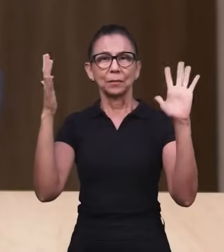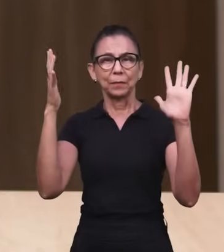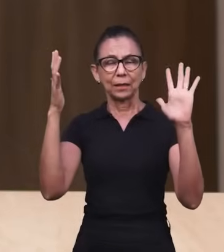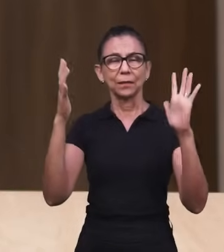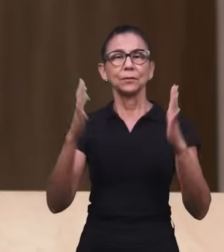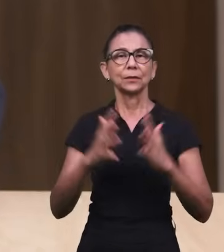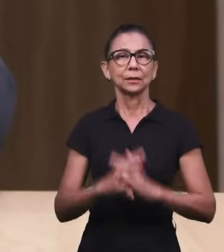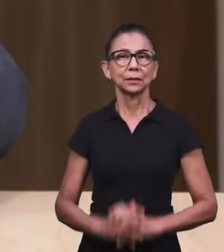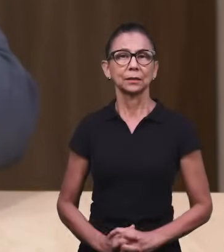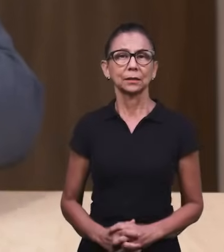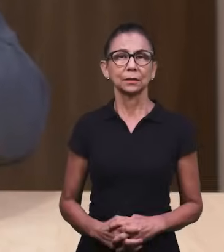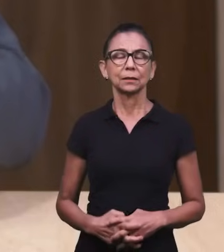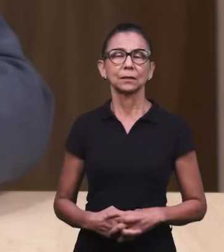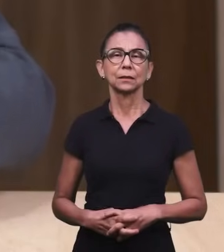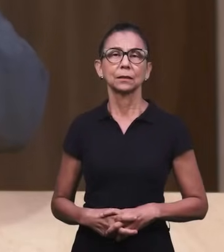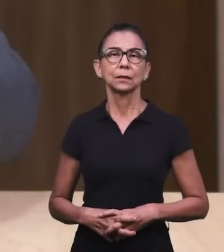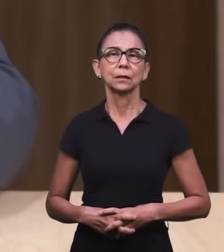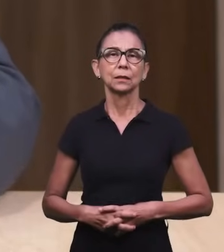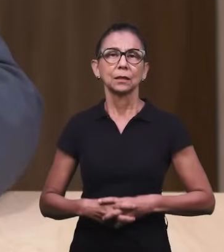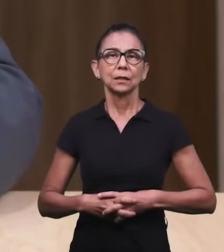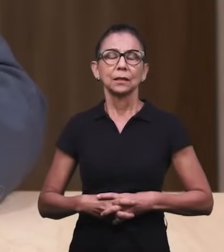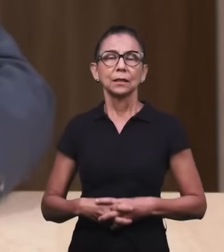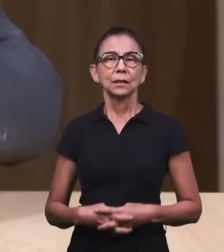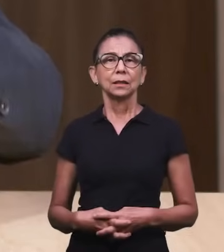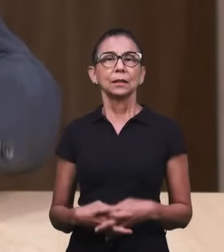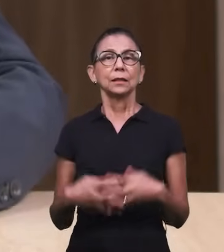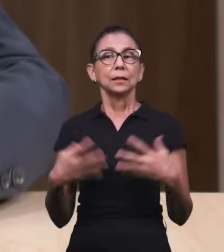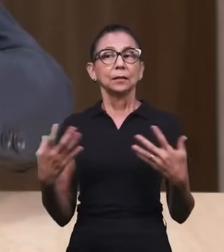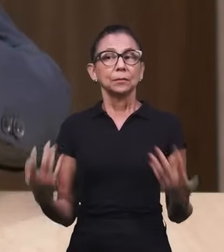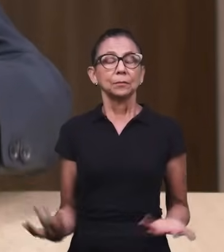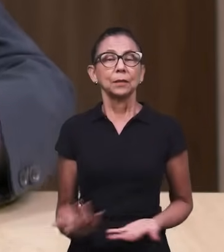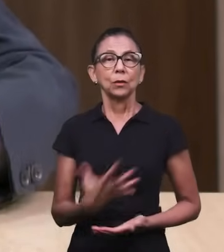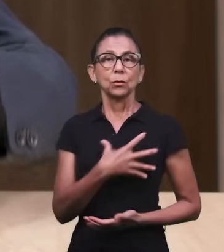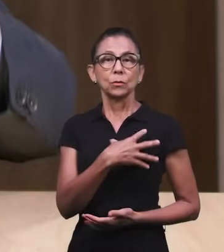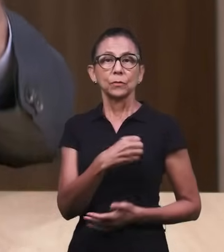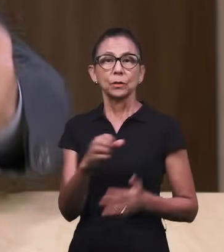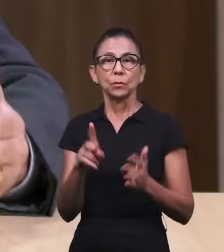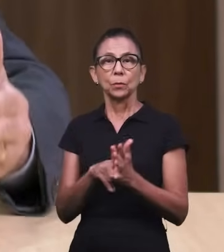as festas comemoravam em Israel com os filhos de Eli as festas comemoravam em Israel com Eli como